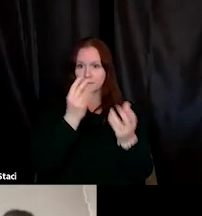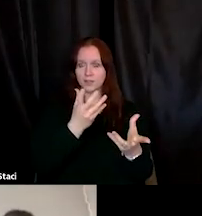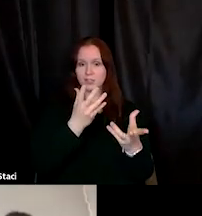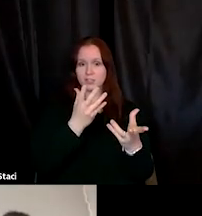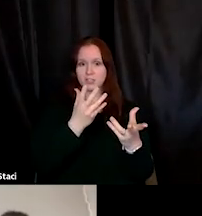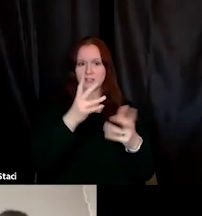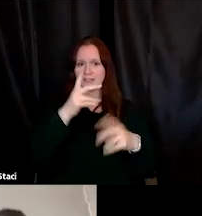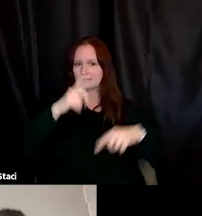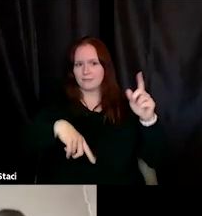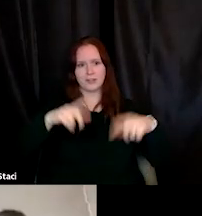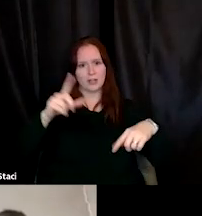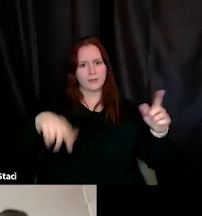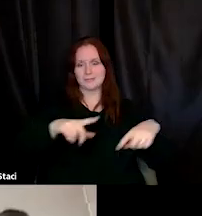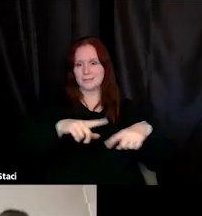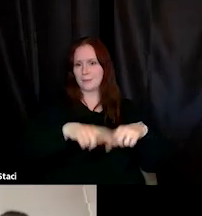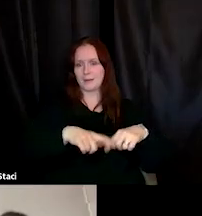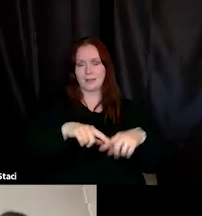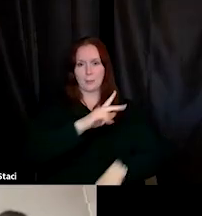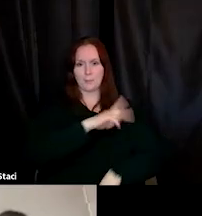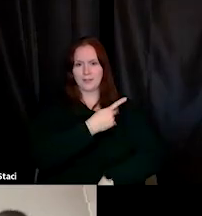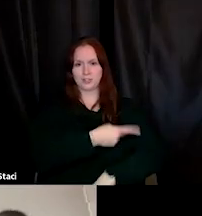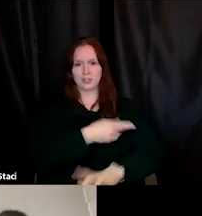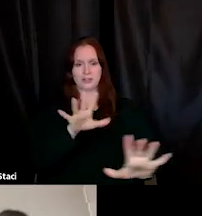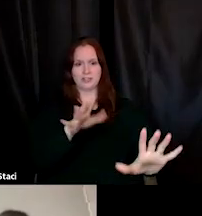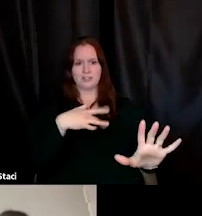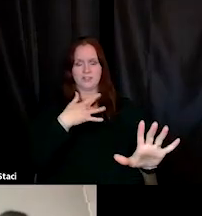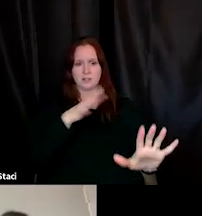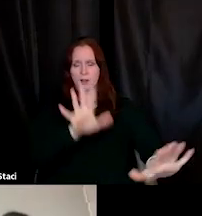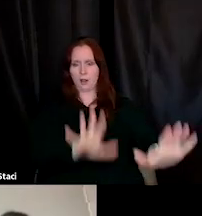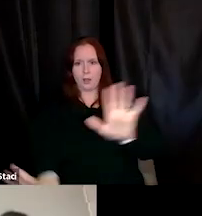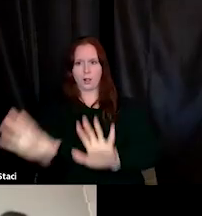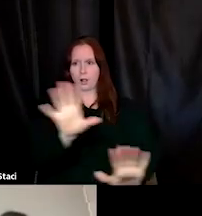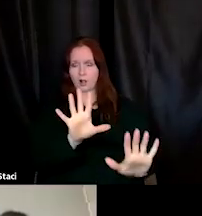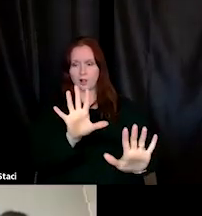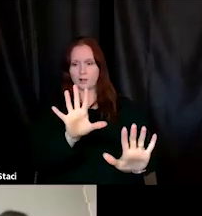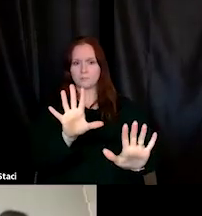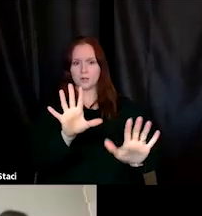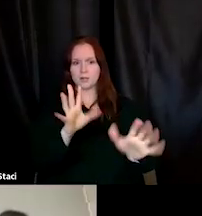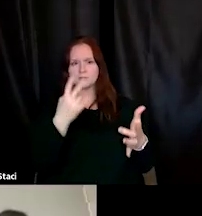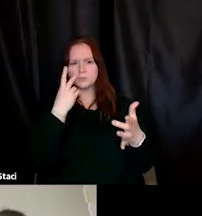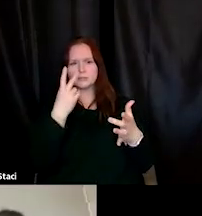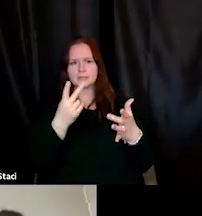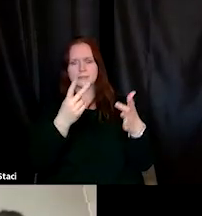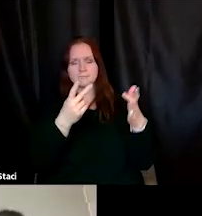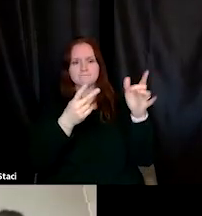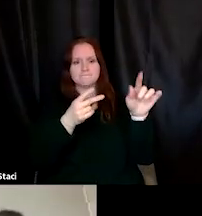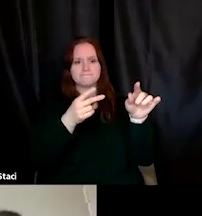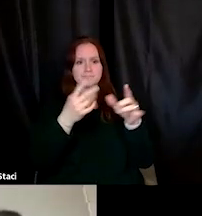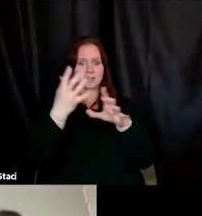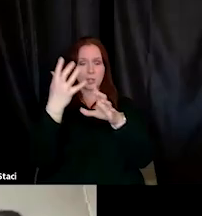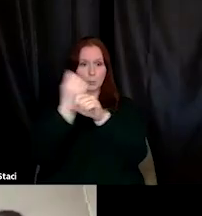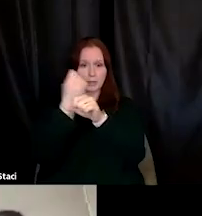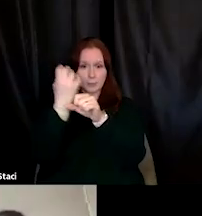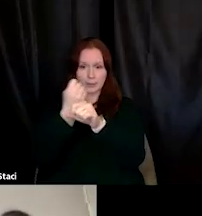y lo que estoy solicitando ya pre-llenada. Descubrí que los formularios de la SSA son rellenables